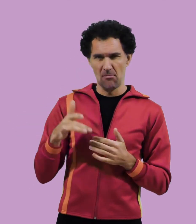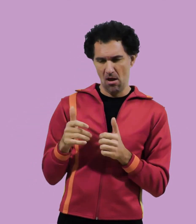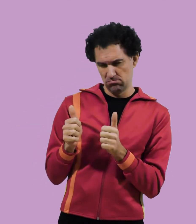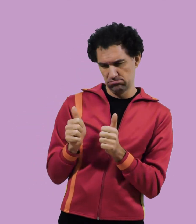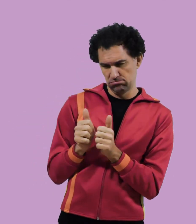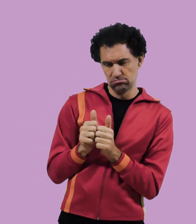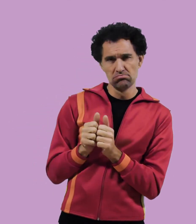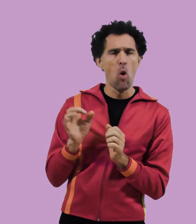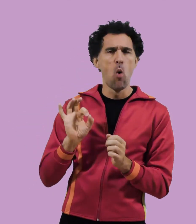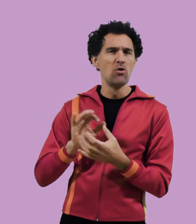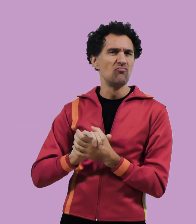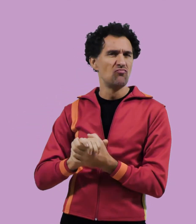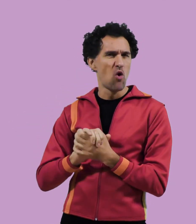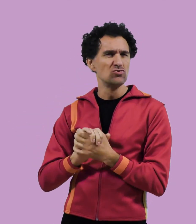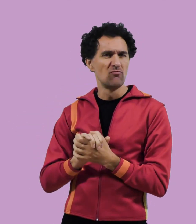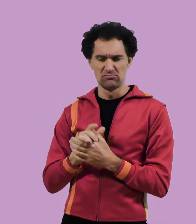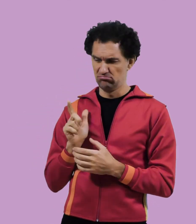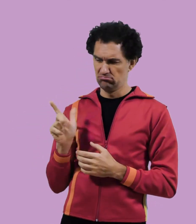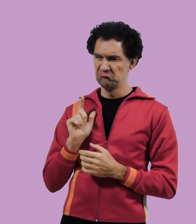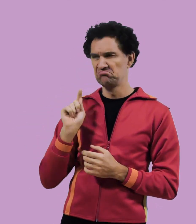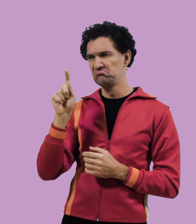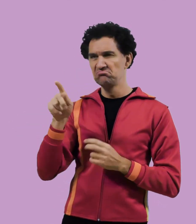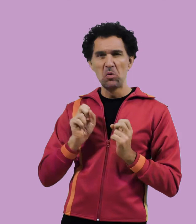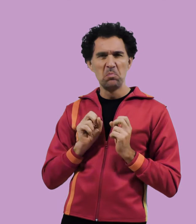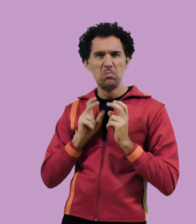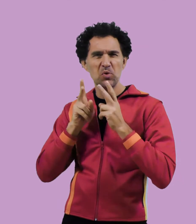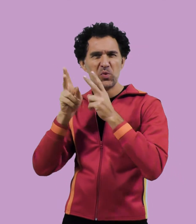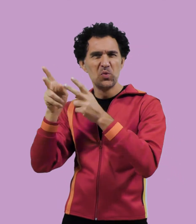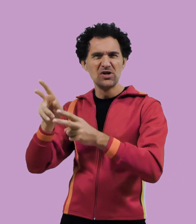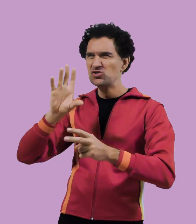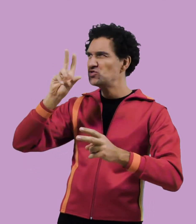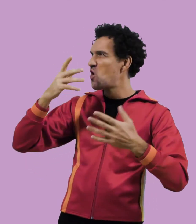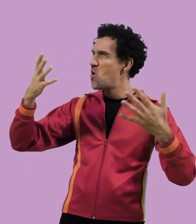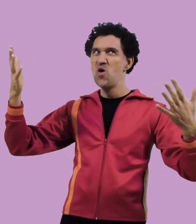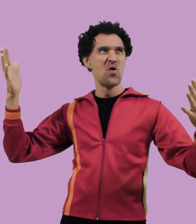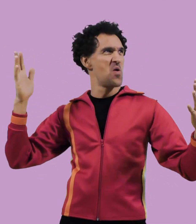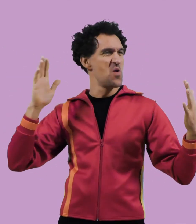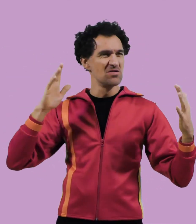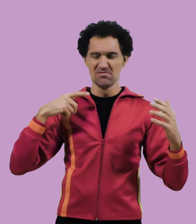Ich habe eine_n Partnerin und wir stehen auf einer Brücke.